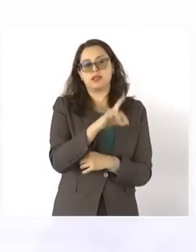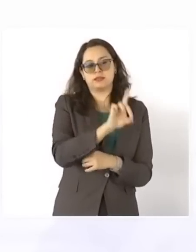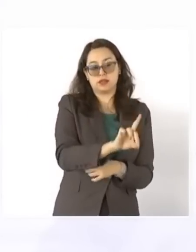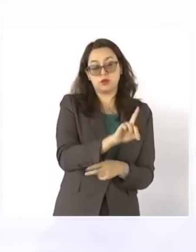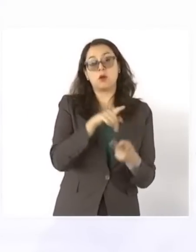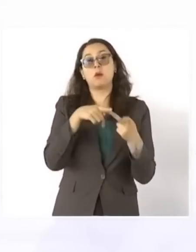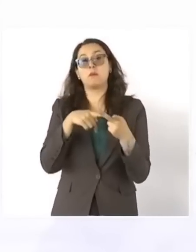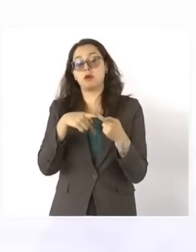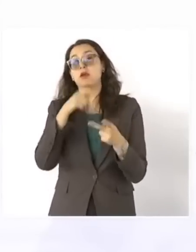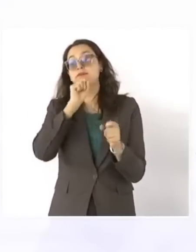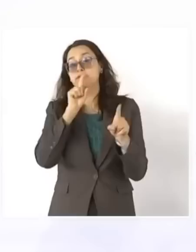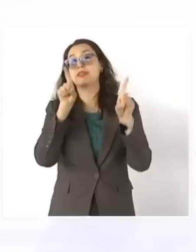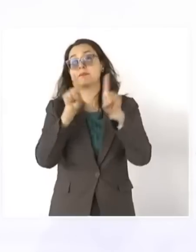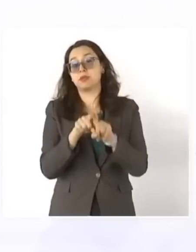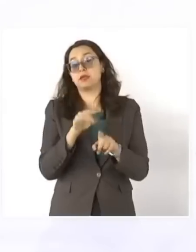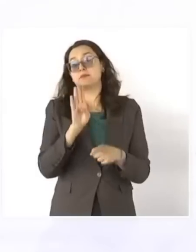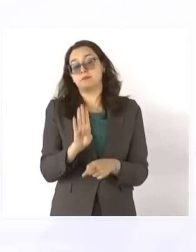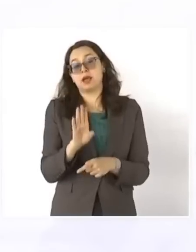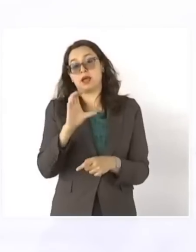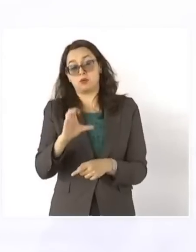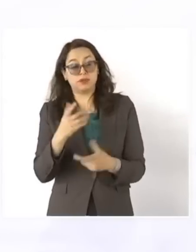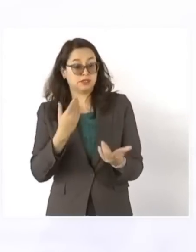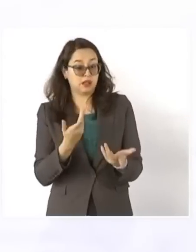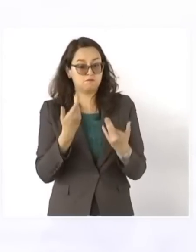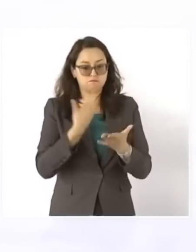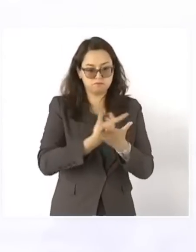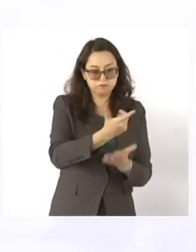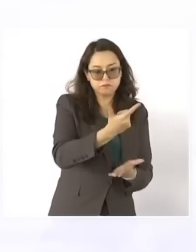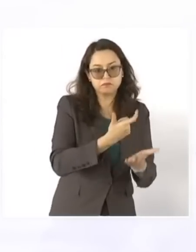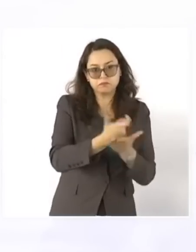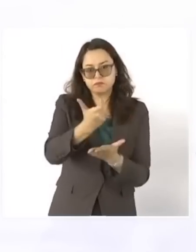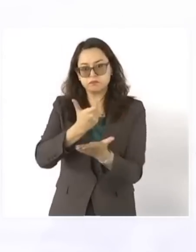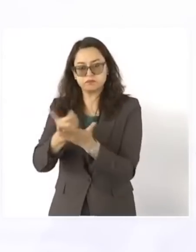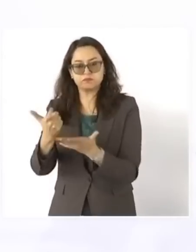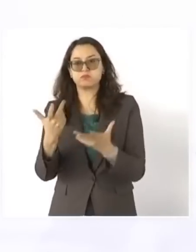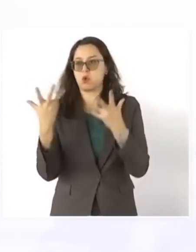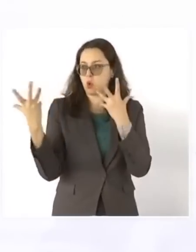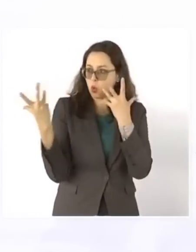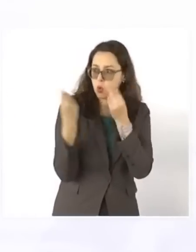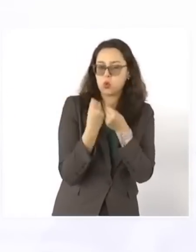que trabajemos realmente juntos para ampliar el financiamiento somos de los países que menos